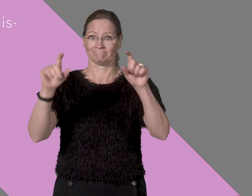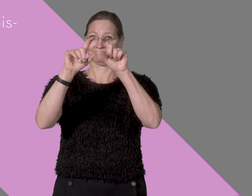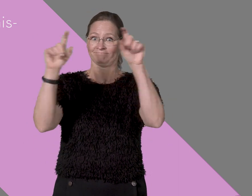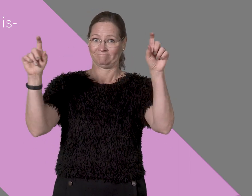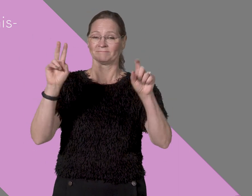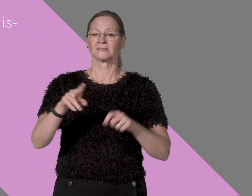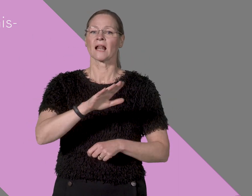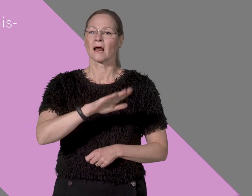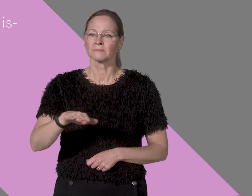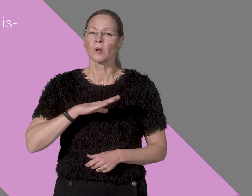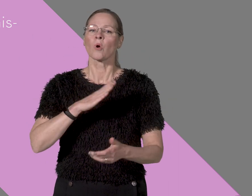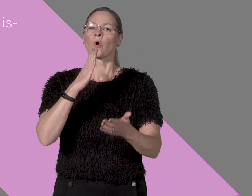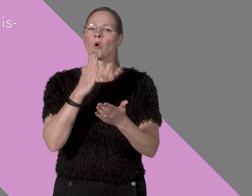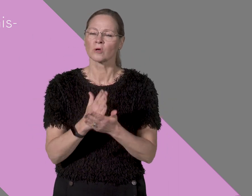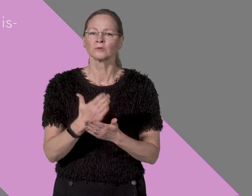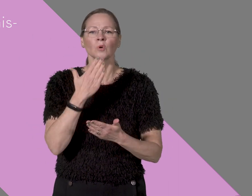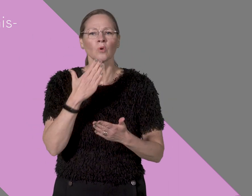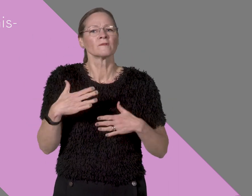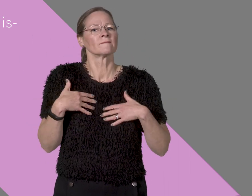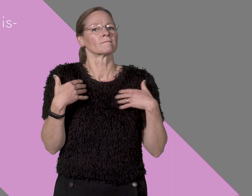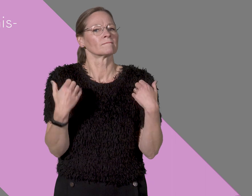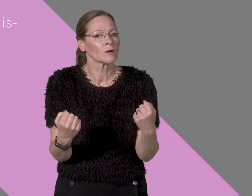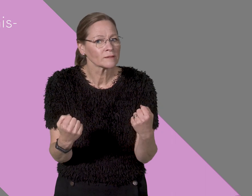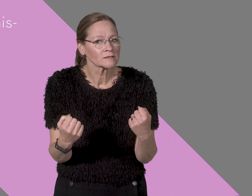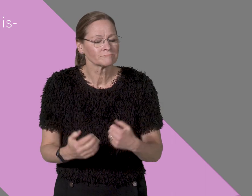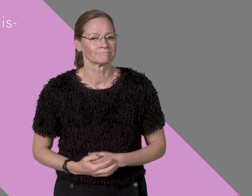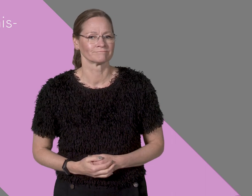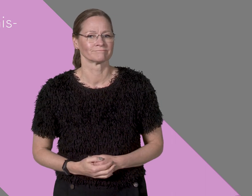teemalla "Lapsella on oikeus hyvinvointiin."